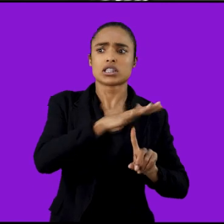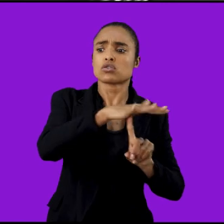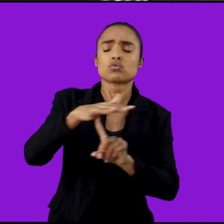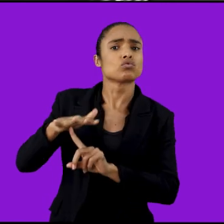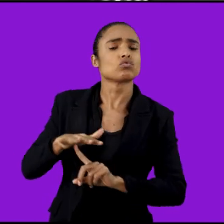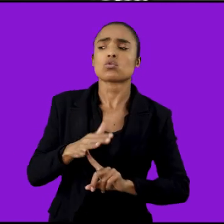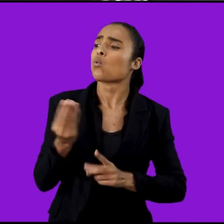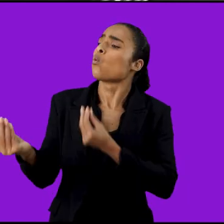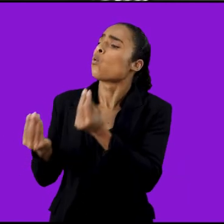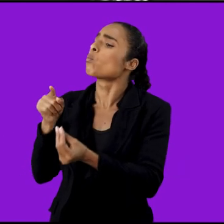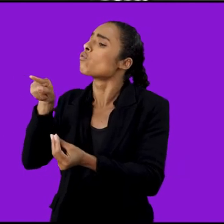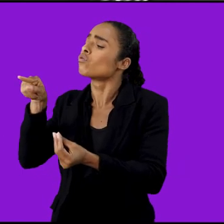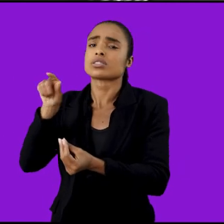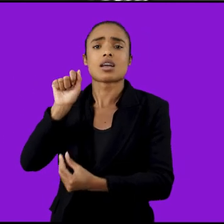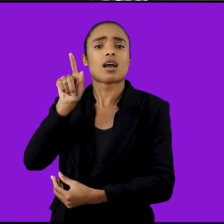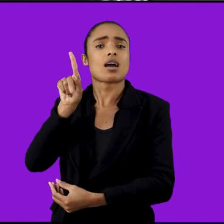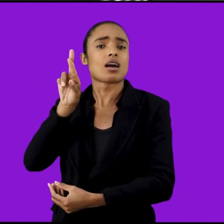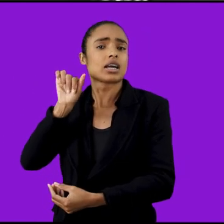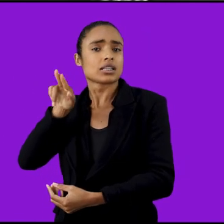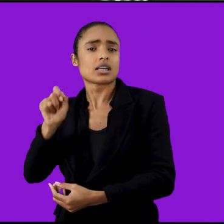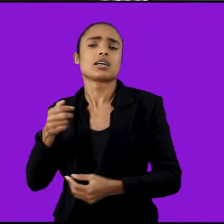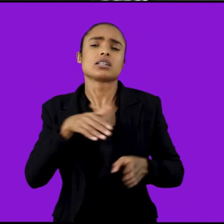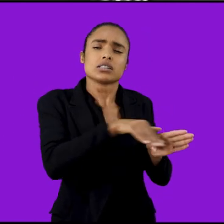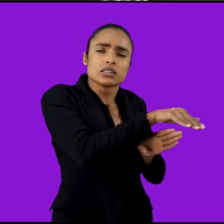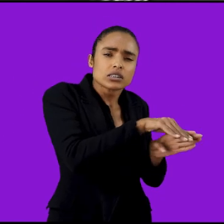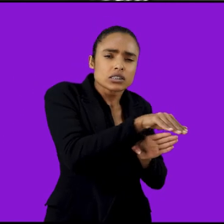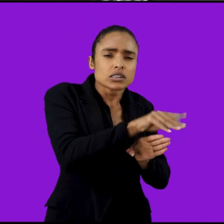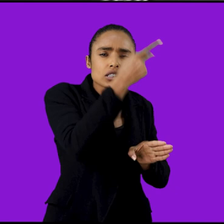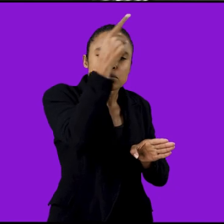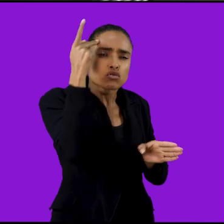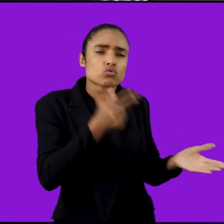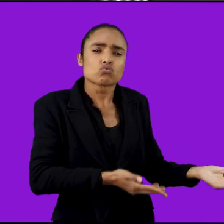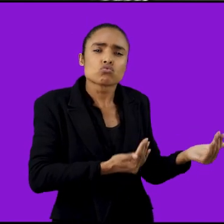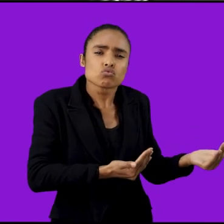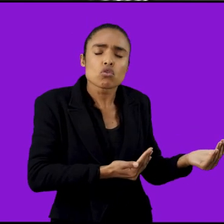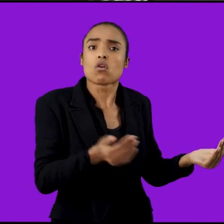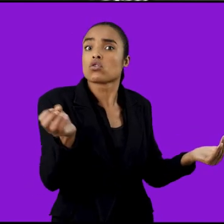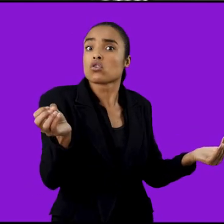faz para conseguir orientar esse pessoal novo, ajudar com forma que você pode manter o pé